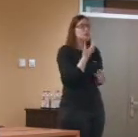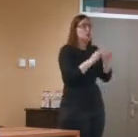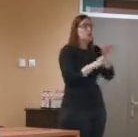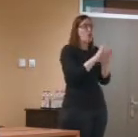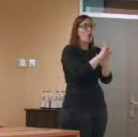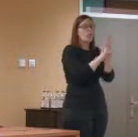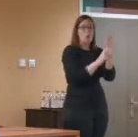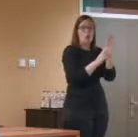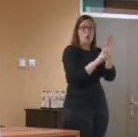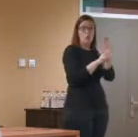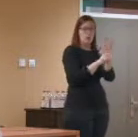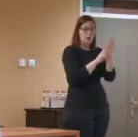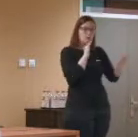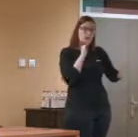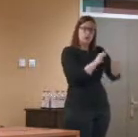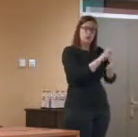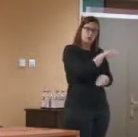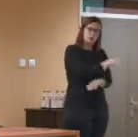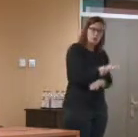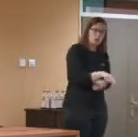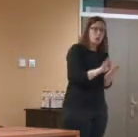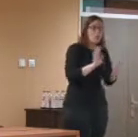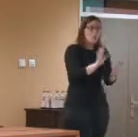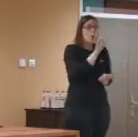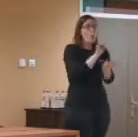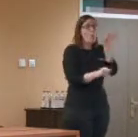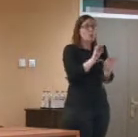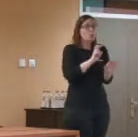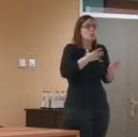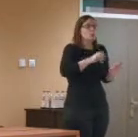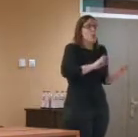tenemos otro, que no tiene por qué seguir el mismo camino. Nosotros tenemos que decir